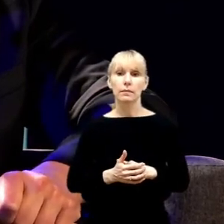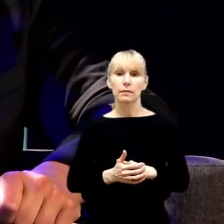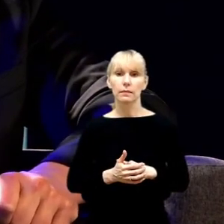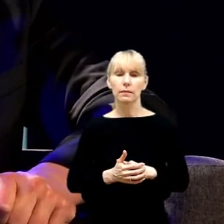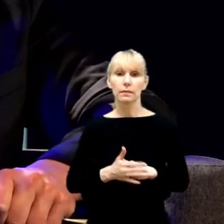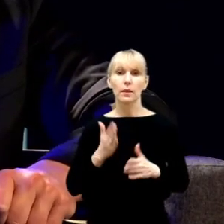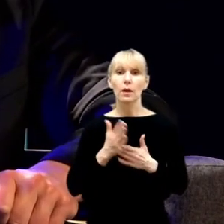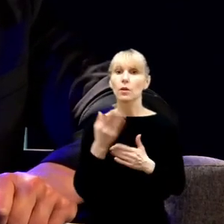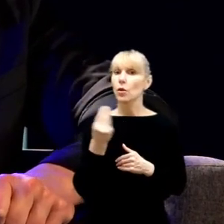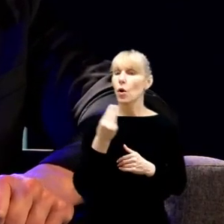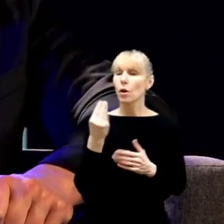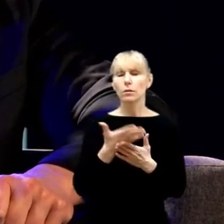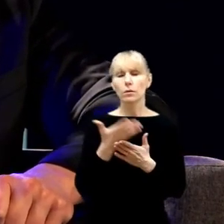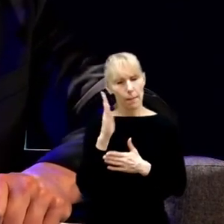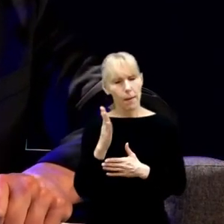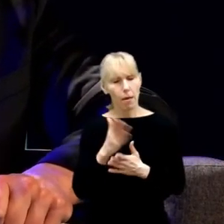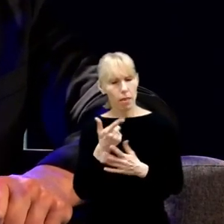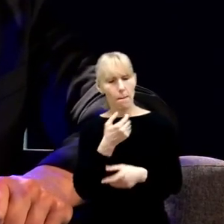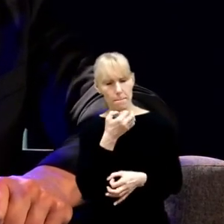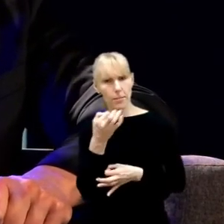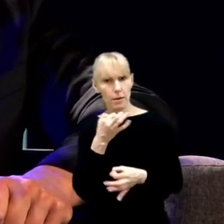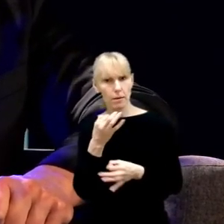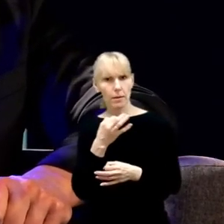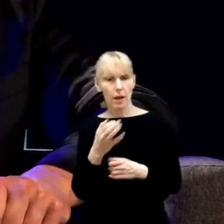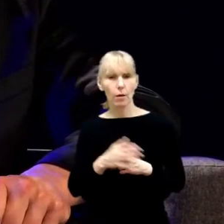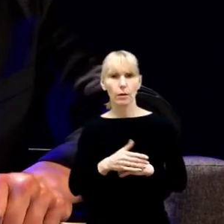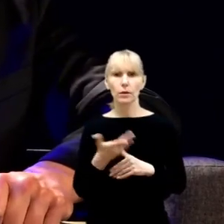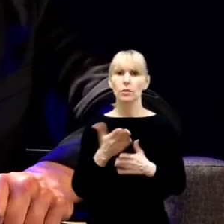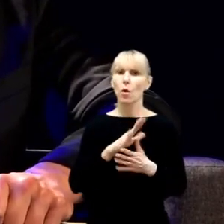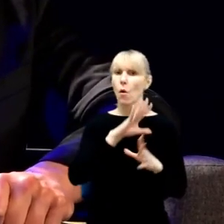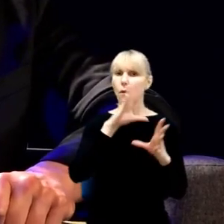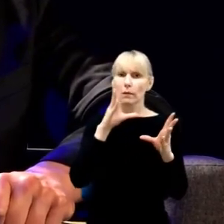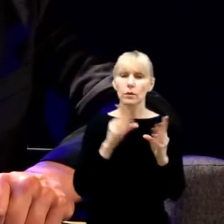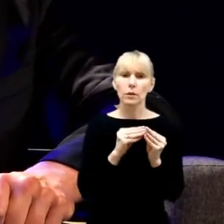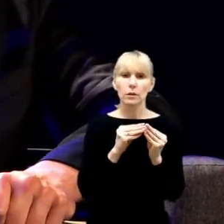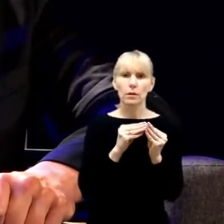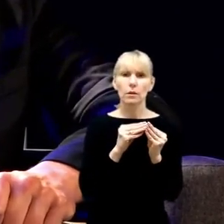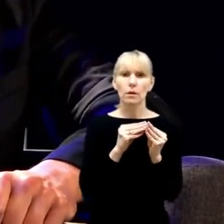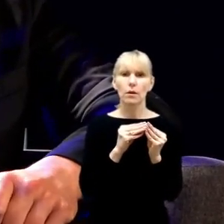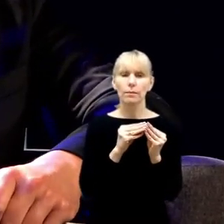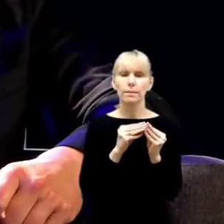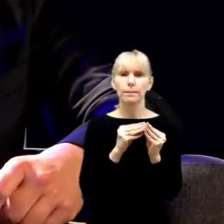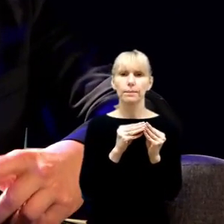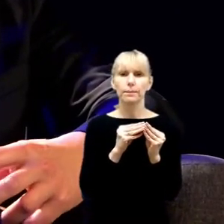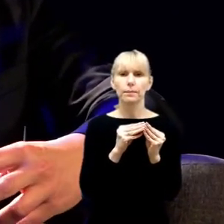całości założeń, które powstawały. Pytania do dwóch Panów prezesów,